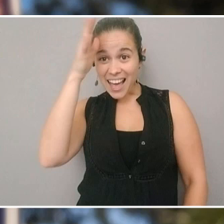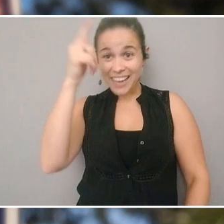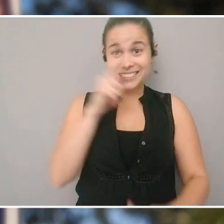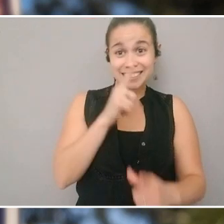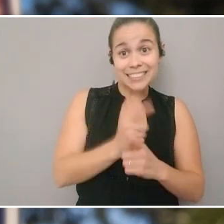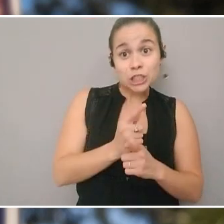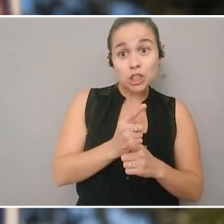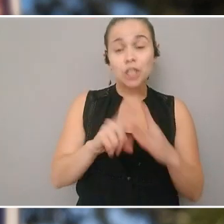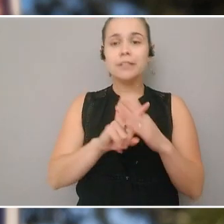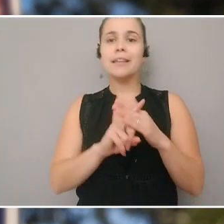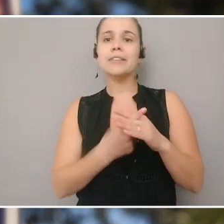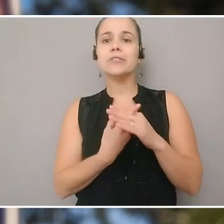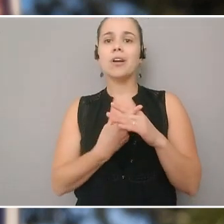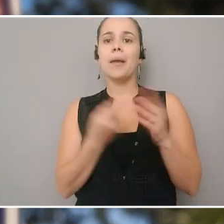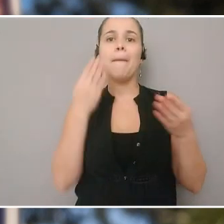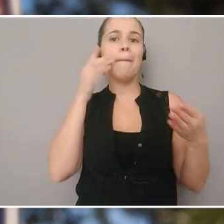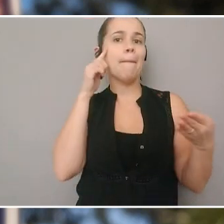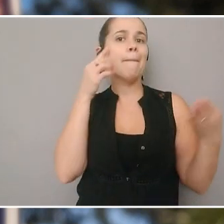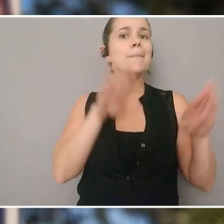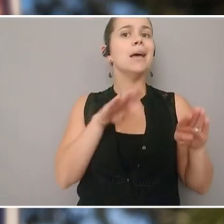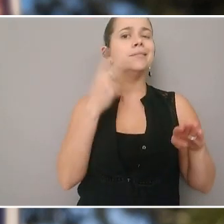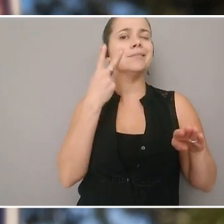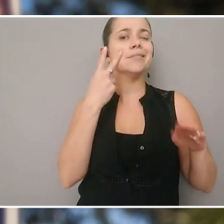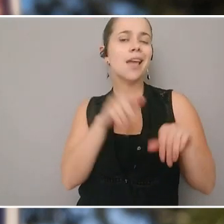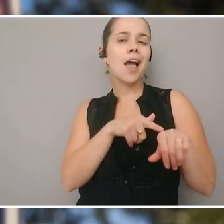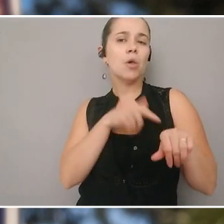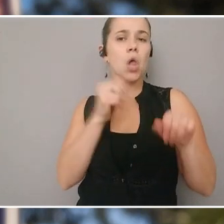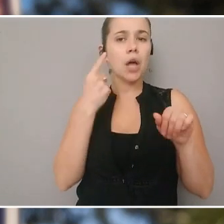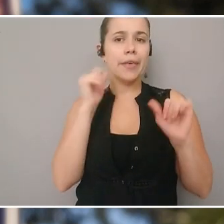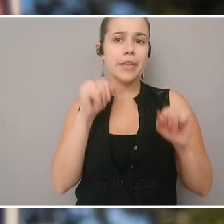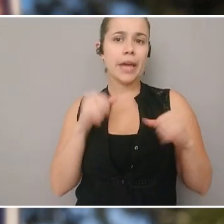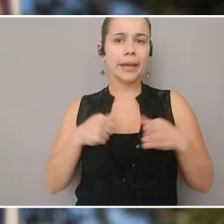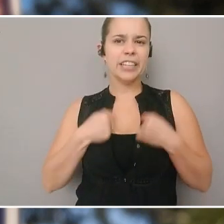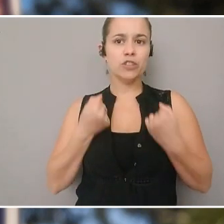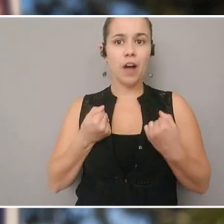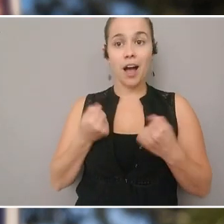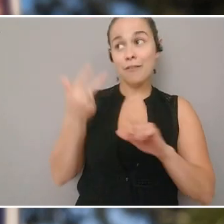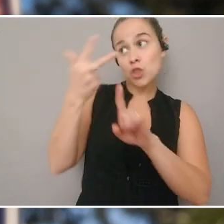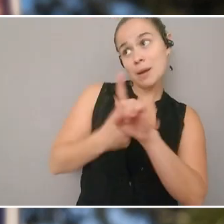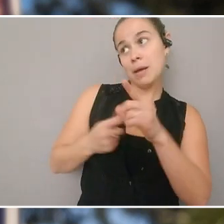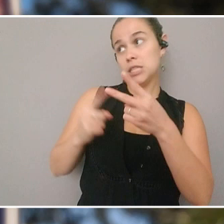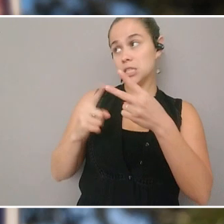comenzaron a hacer apuestas sobre cuánto tiempo pensaban que iva durar. Tres meses, cinco